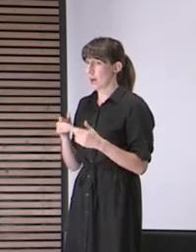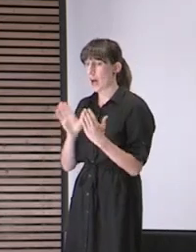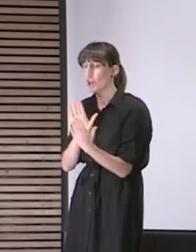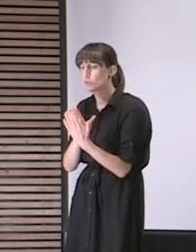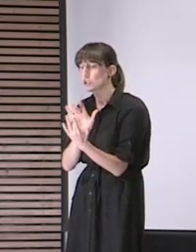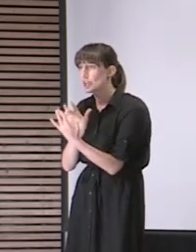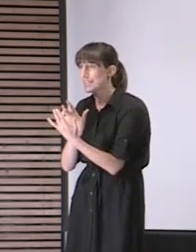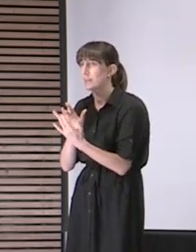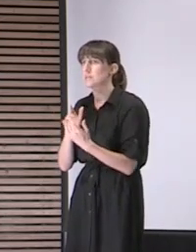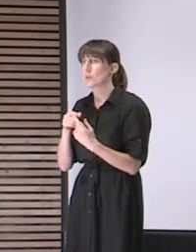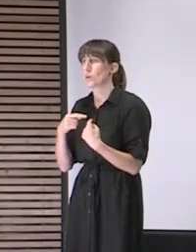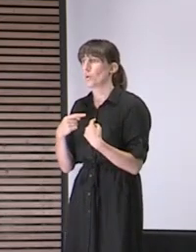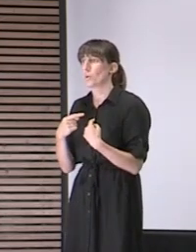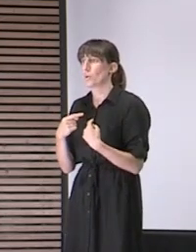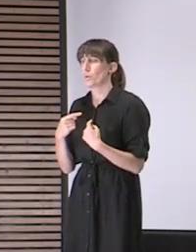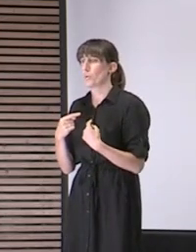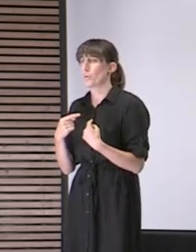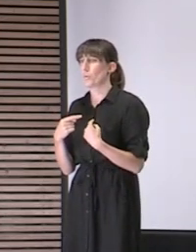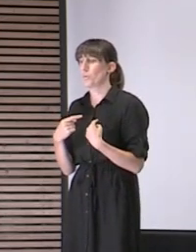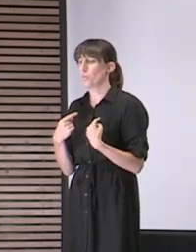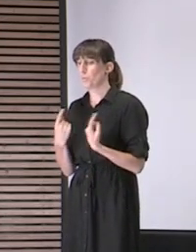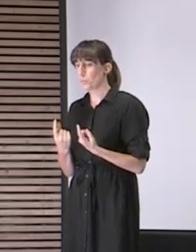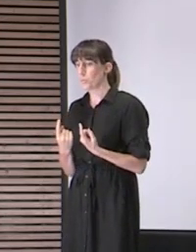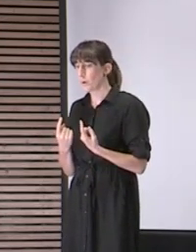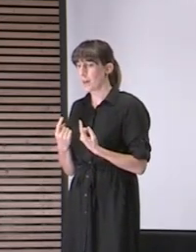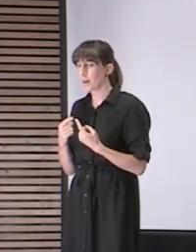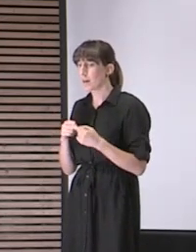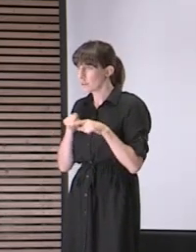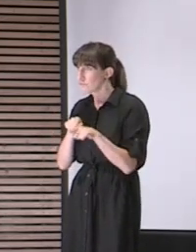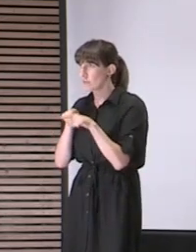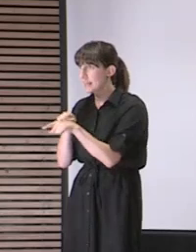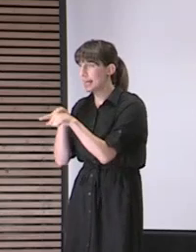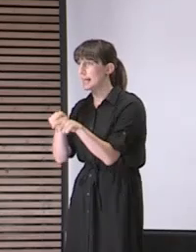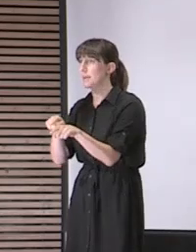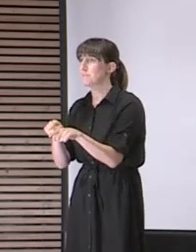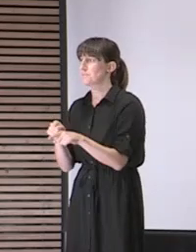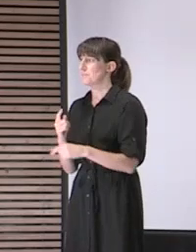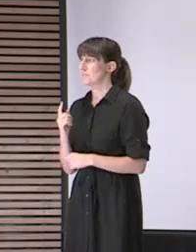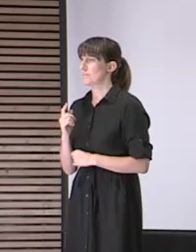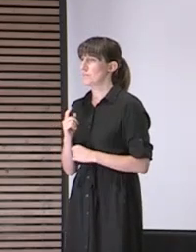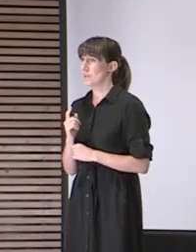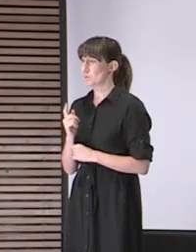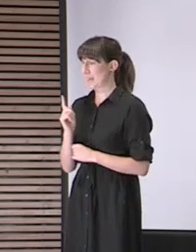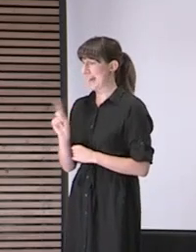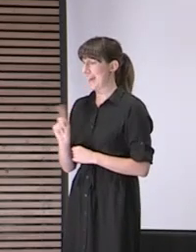Ciertamente hemos aumentado nuestro rastreo de contratos.